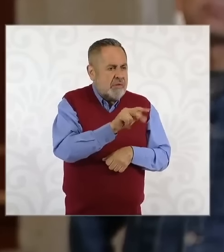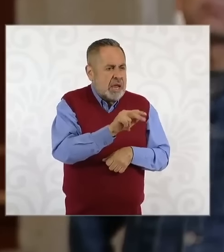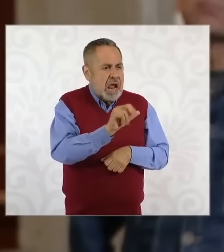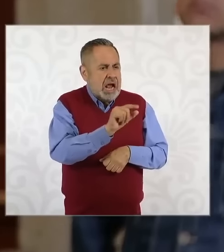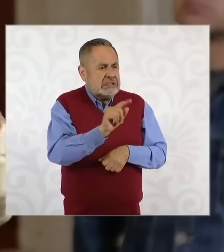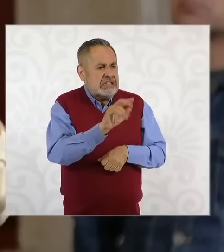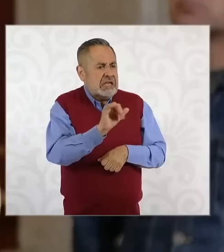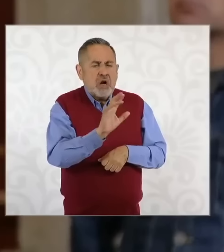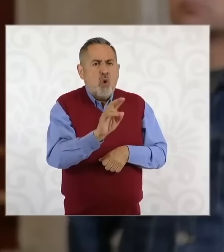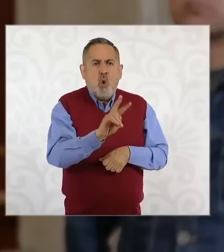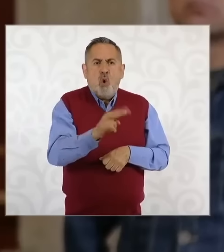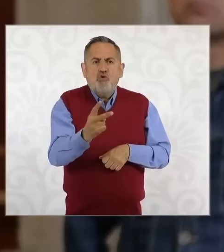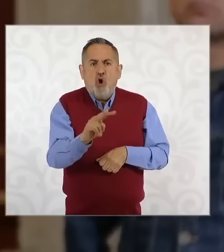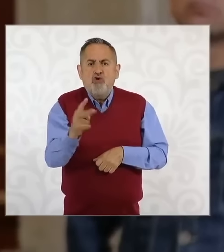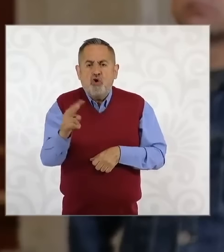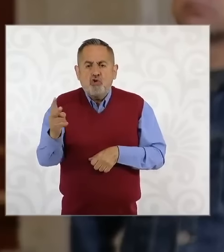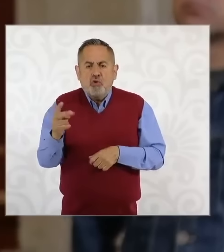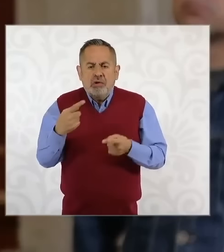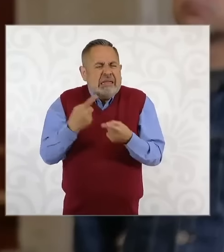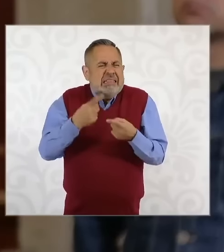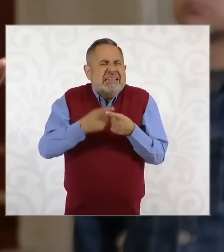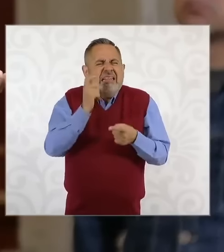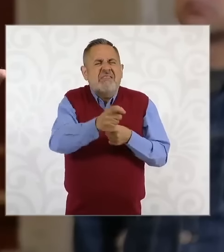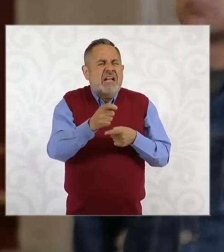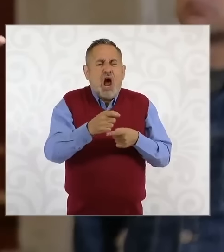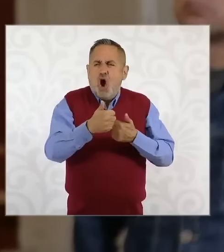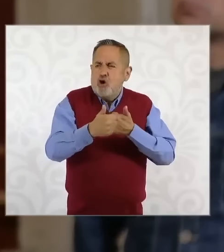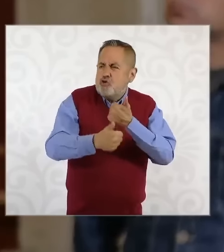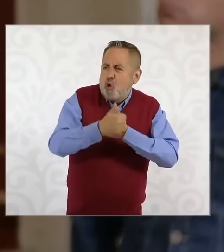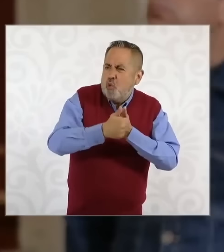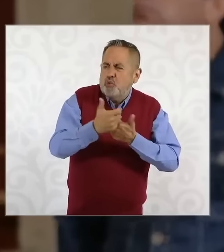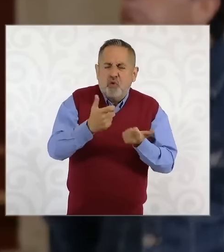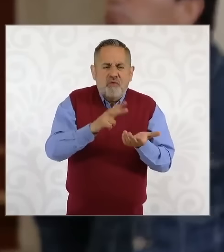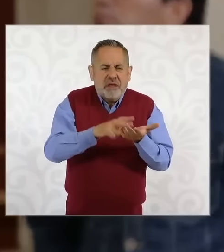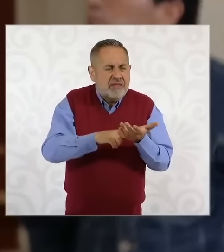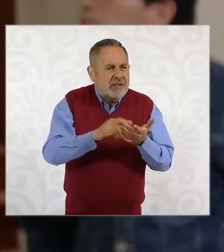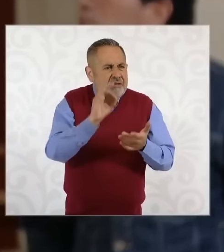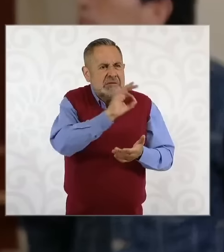qué consiste ese concurso financiero. digo, a lo mejor los que leemos y demás especialistas, pero